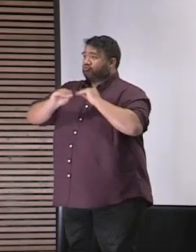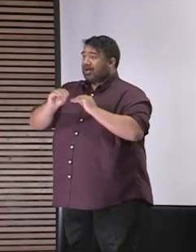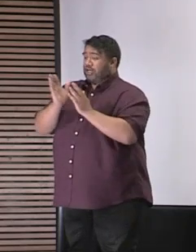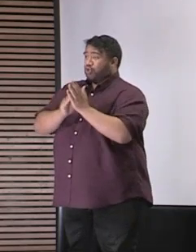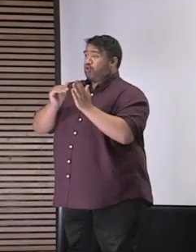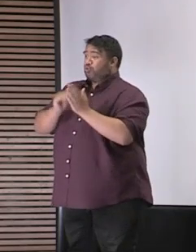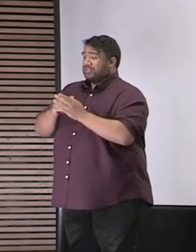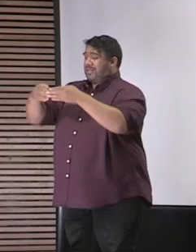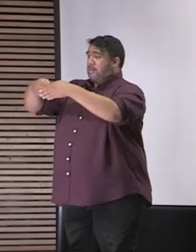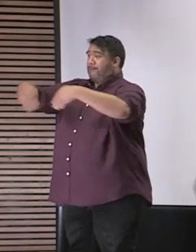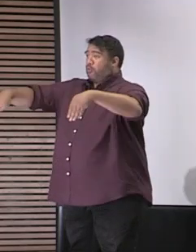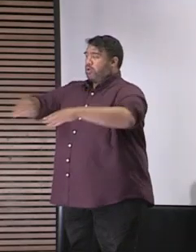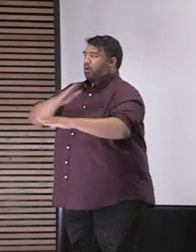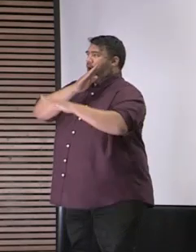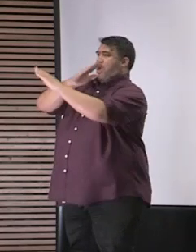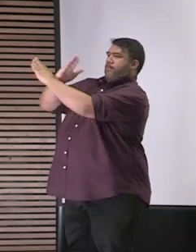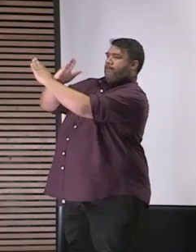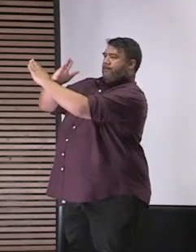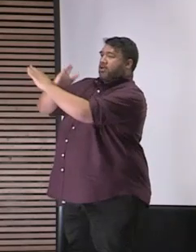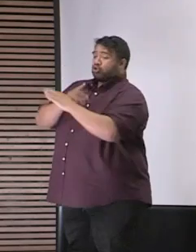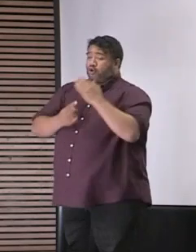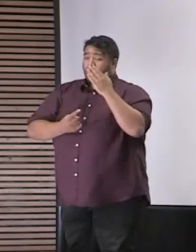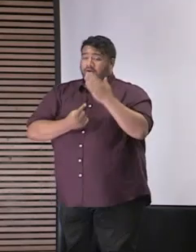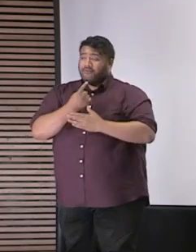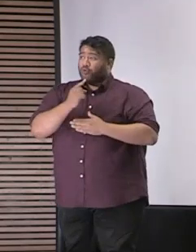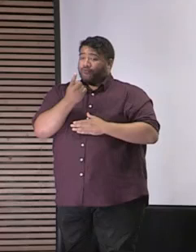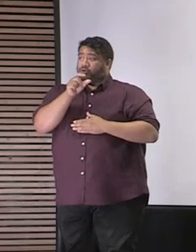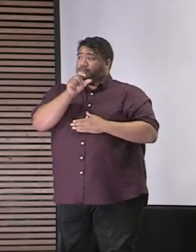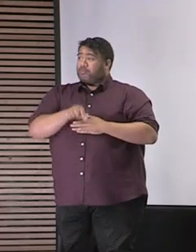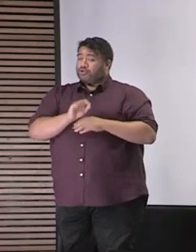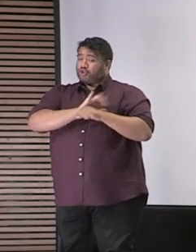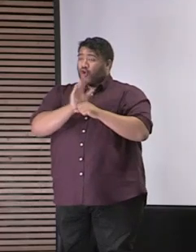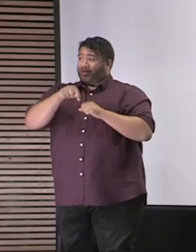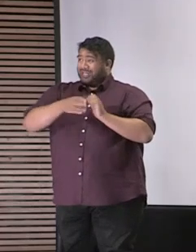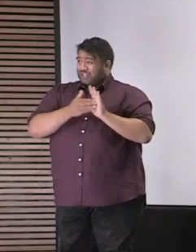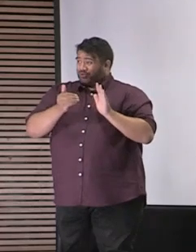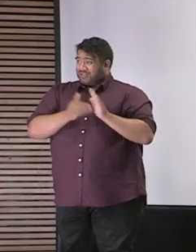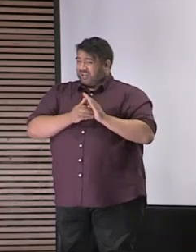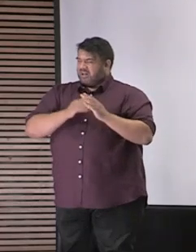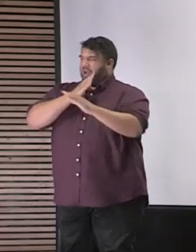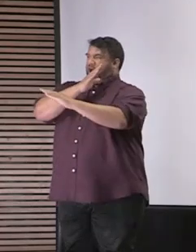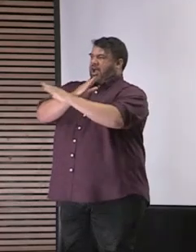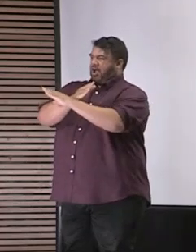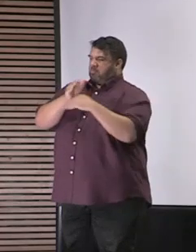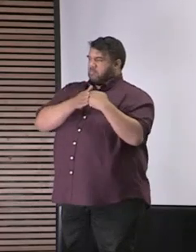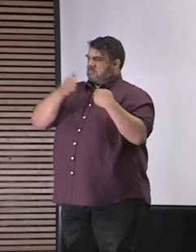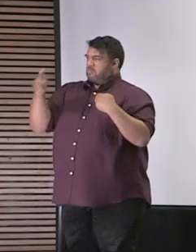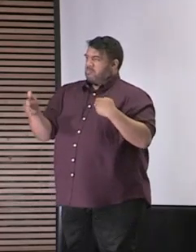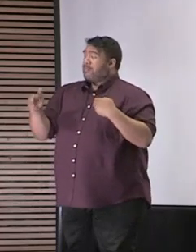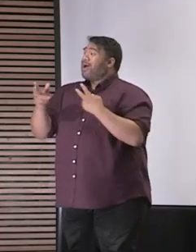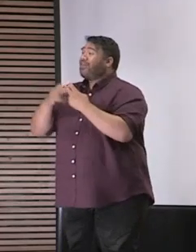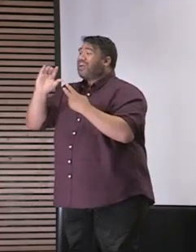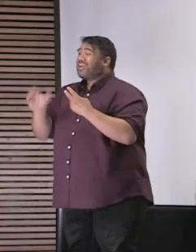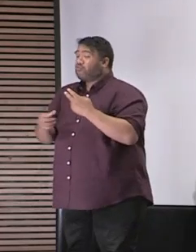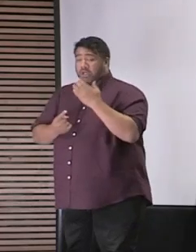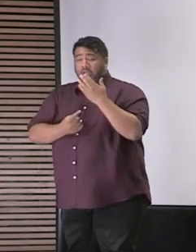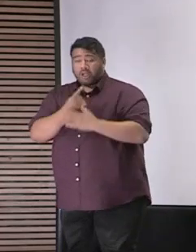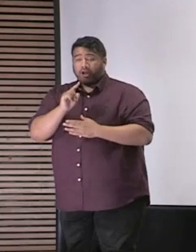aquí. Ese fue el caso de muchas